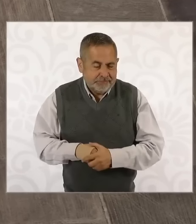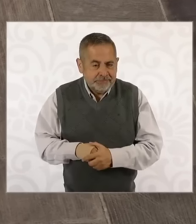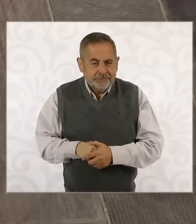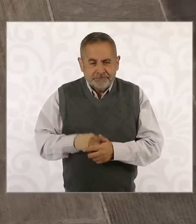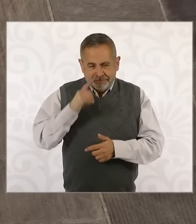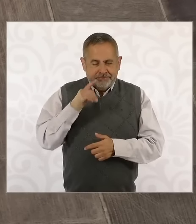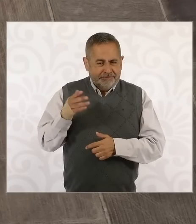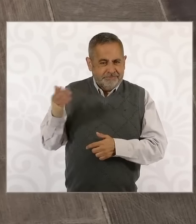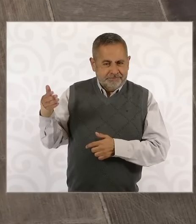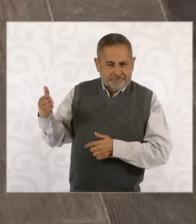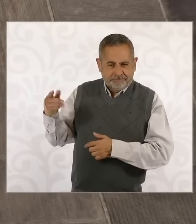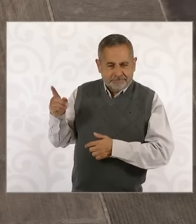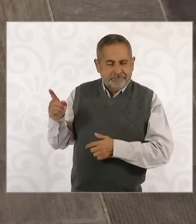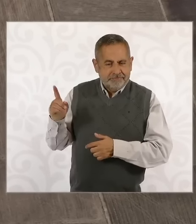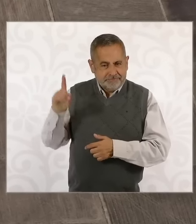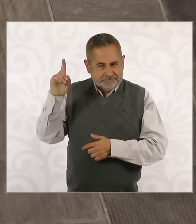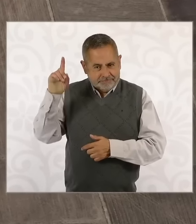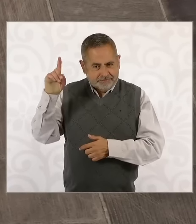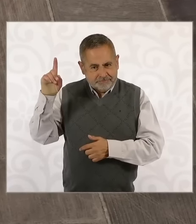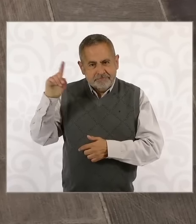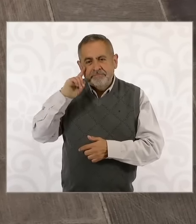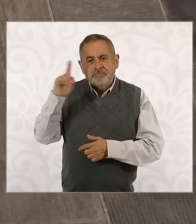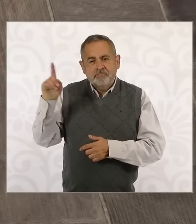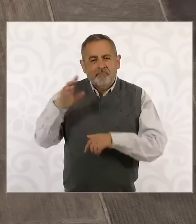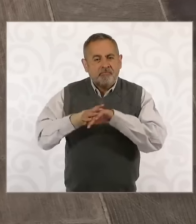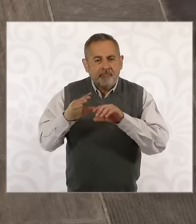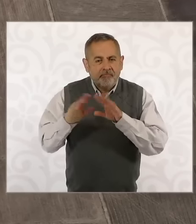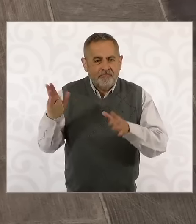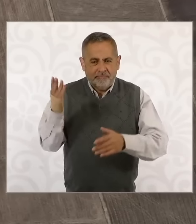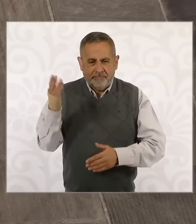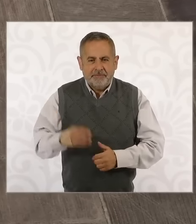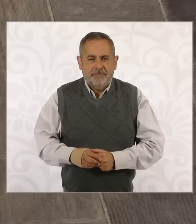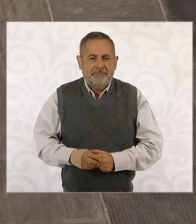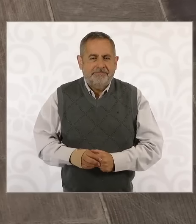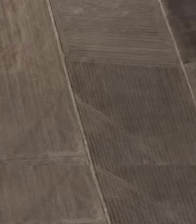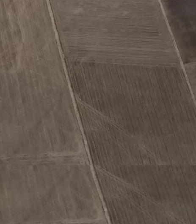también importante eh que se vea de manera muy gráfica cómo está funcionando. en verde vemos el